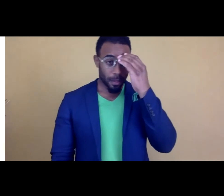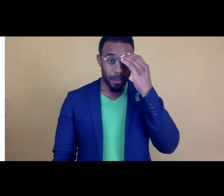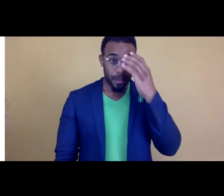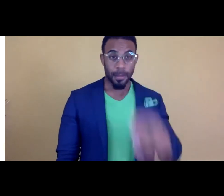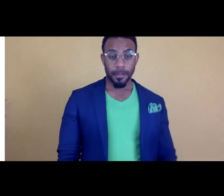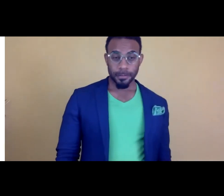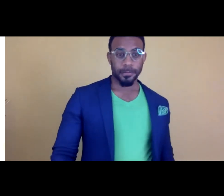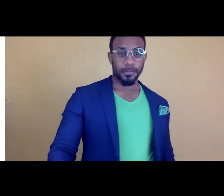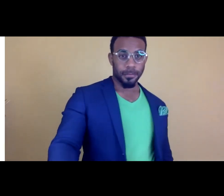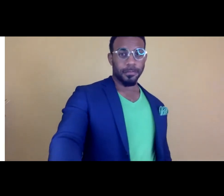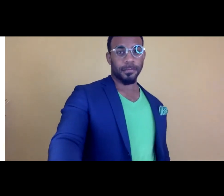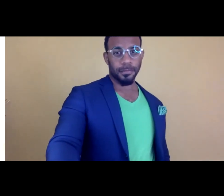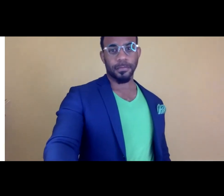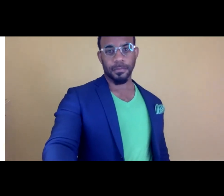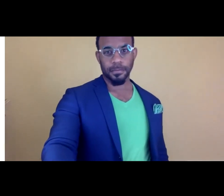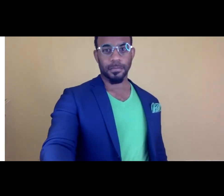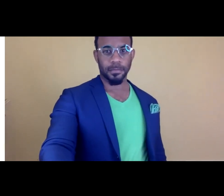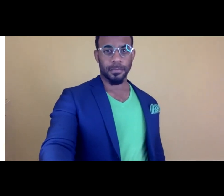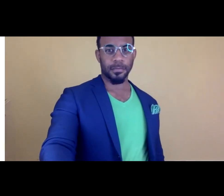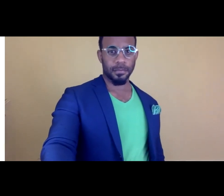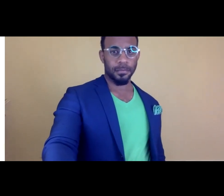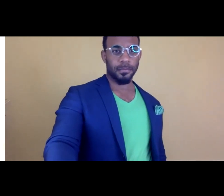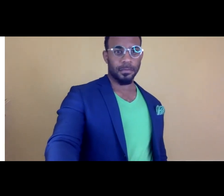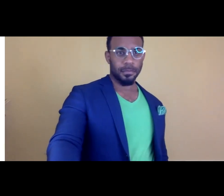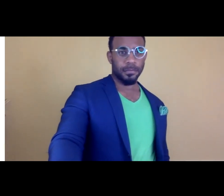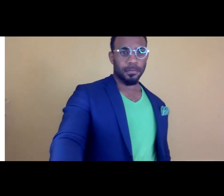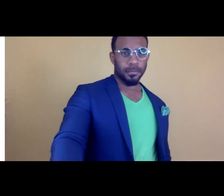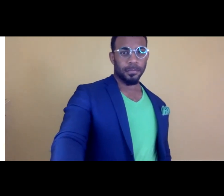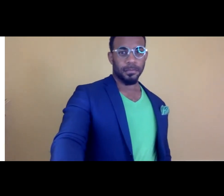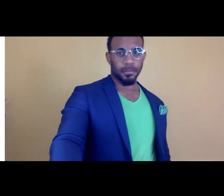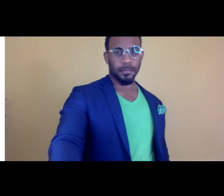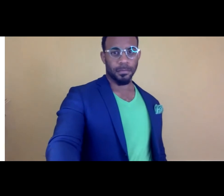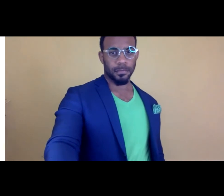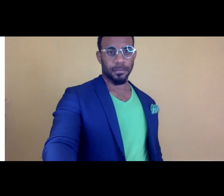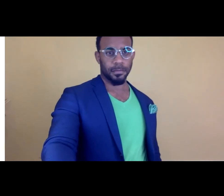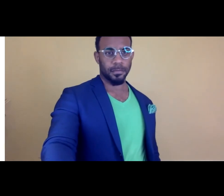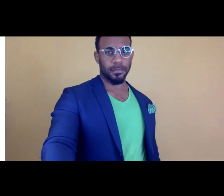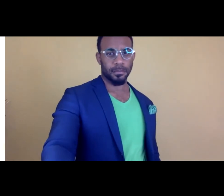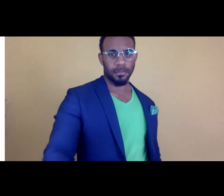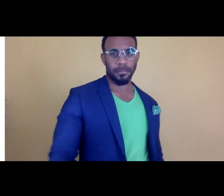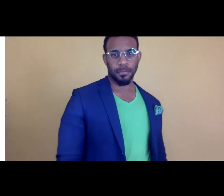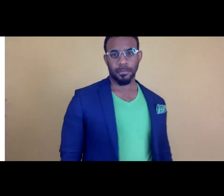(Strums ukelele)